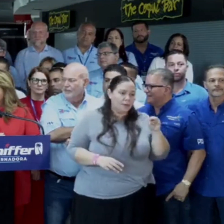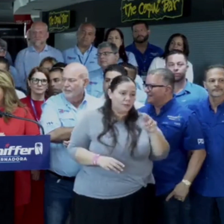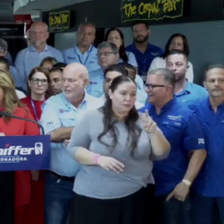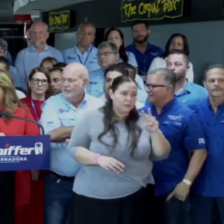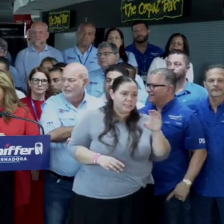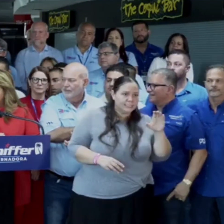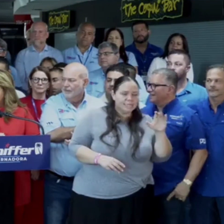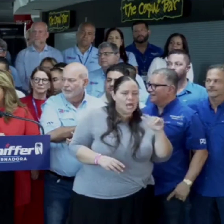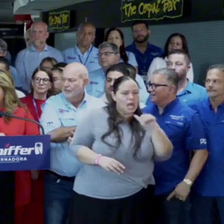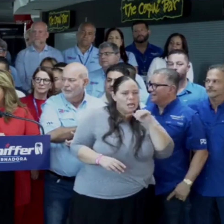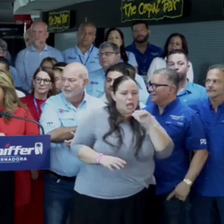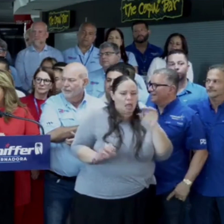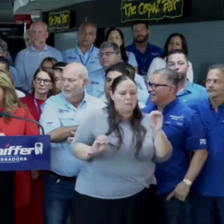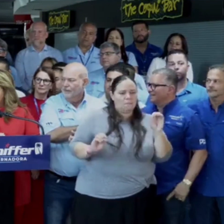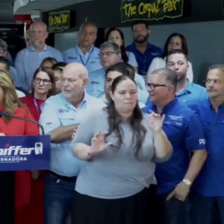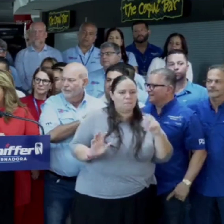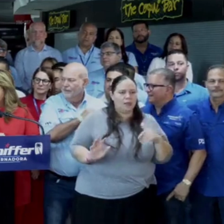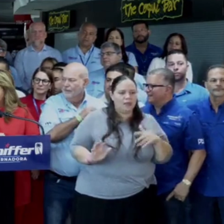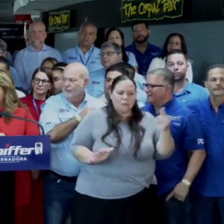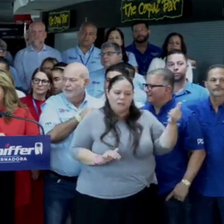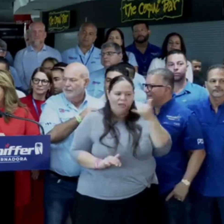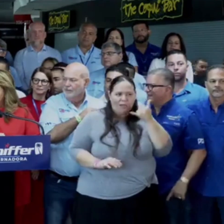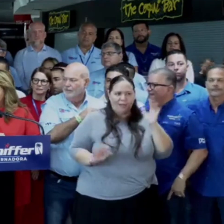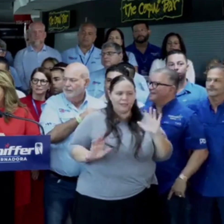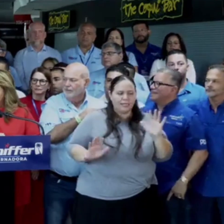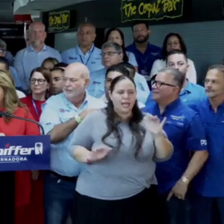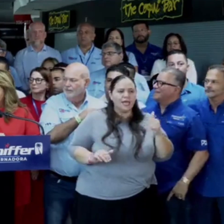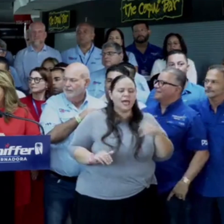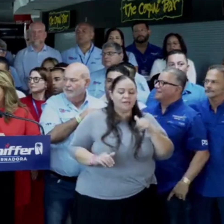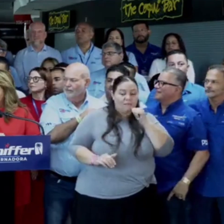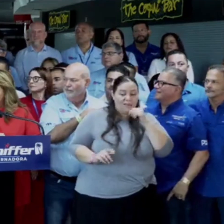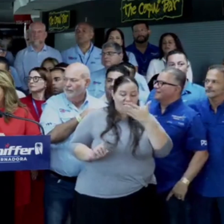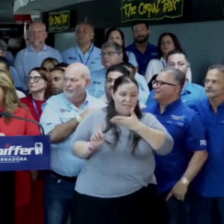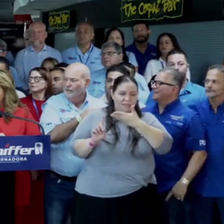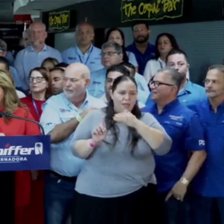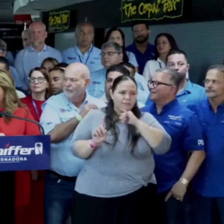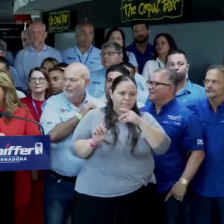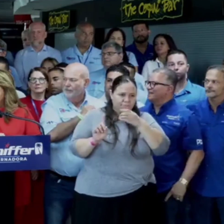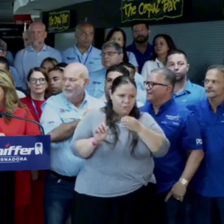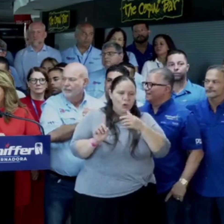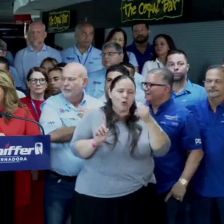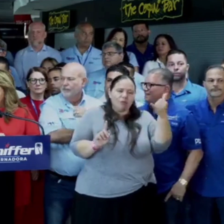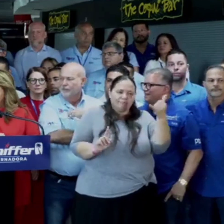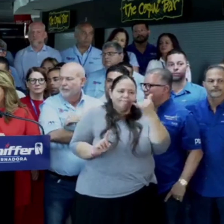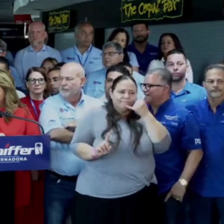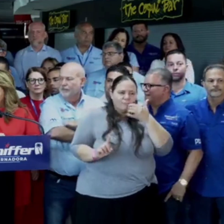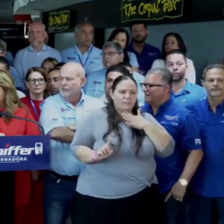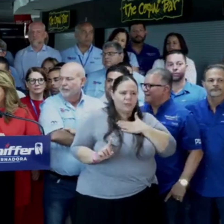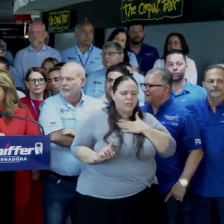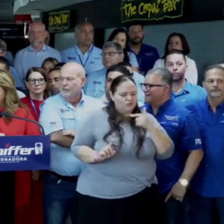así que ninguno de ellos me llamó ella me llamó a mí eh De verdad que tiene todo mi apoyo tiene